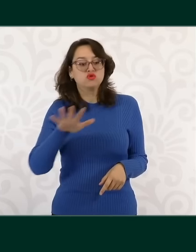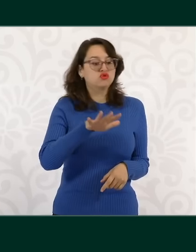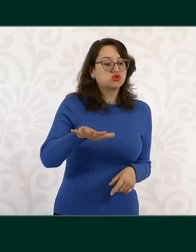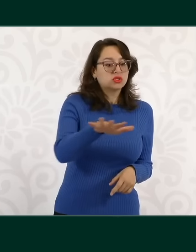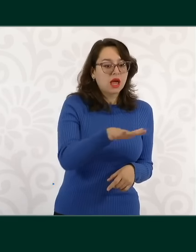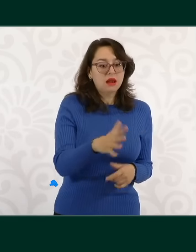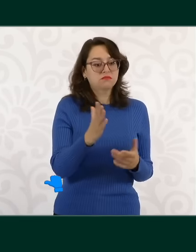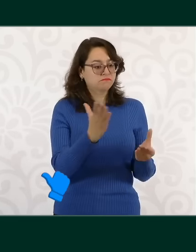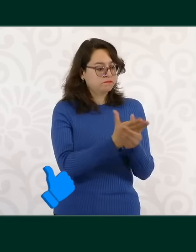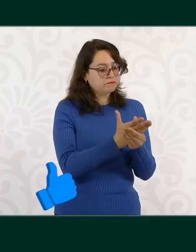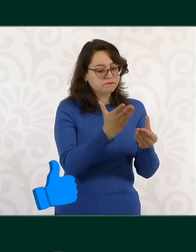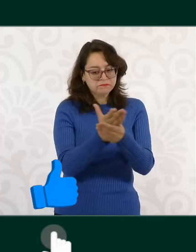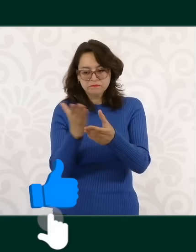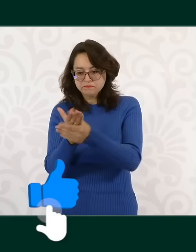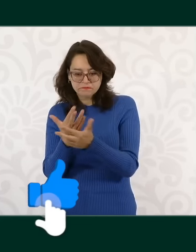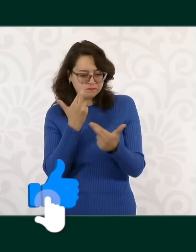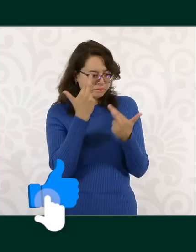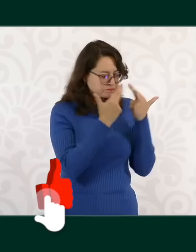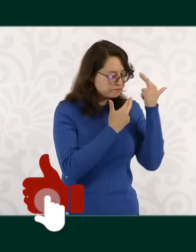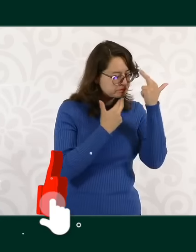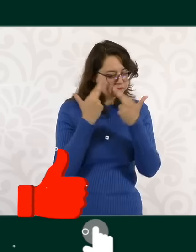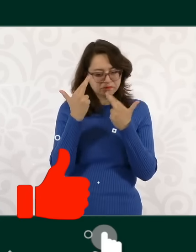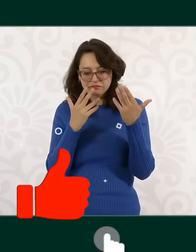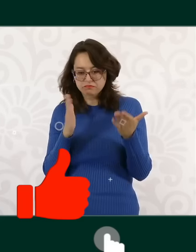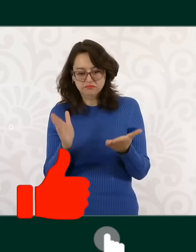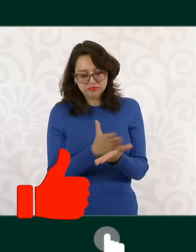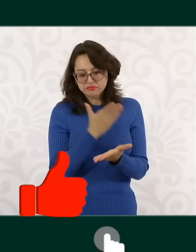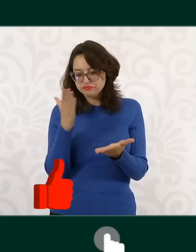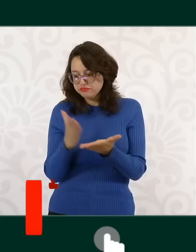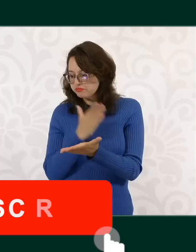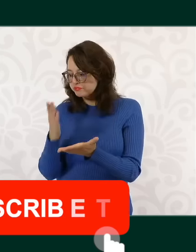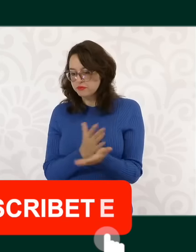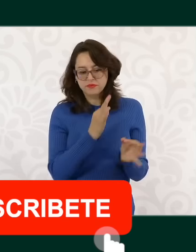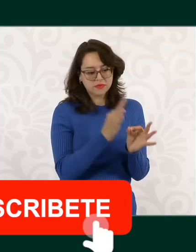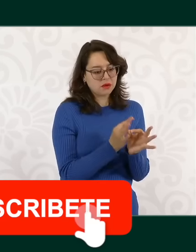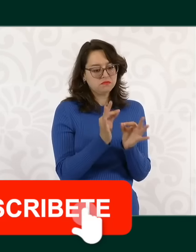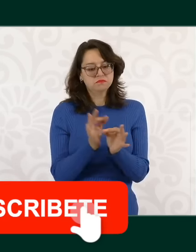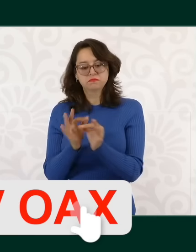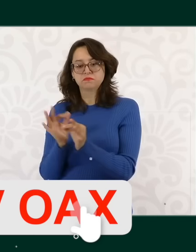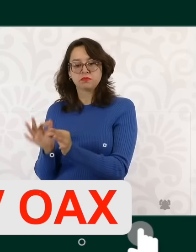Algo que en lo cual también hemos logrado, por supuesto, con el respaldo de la presidenta,